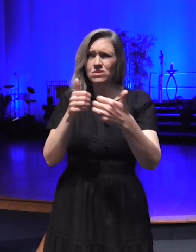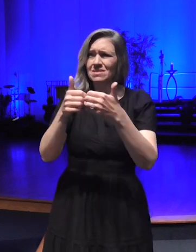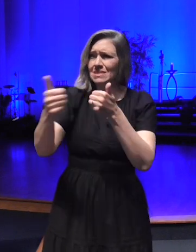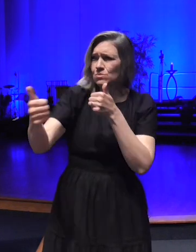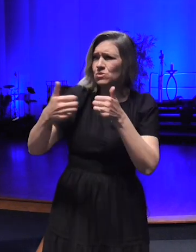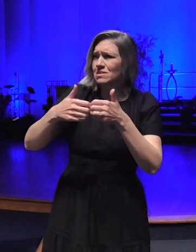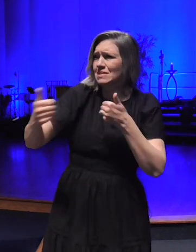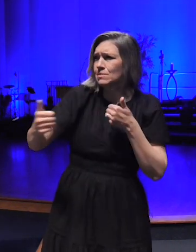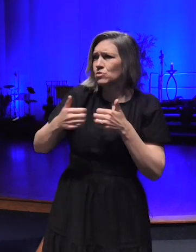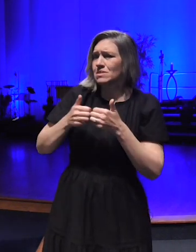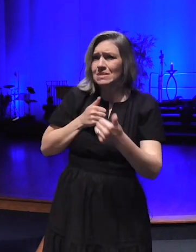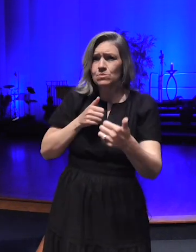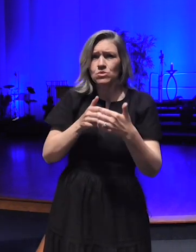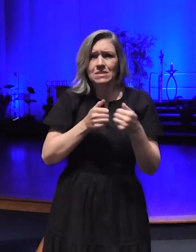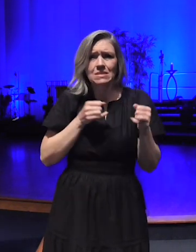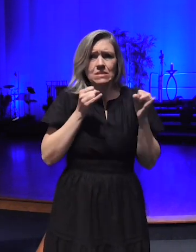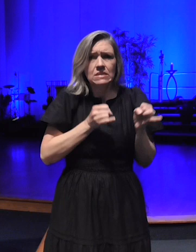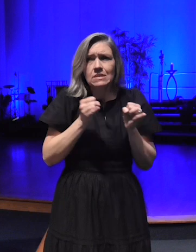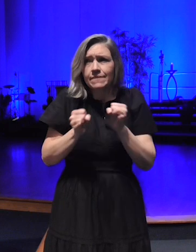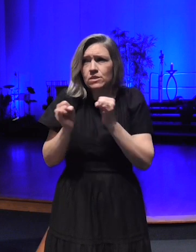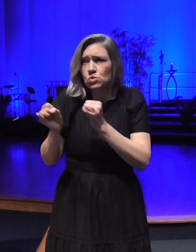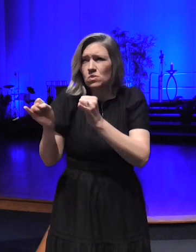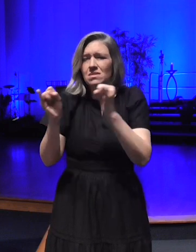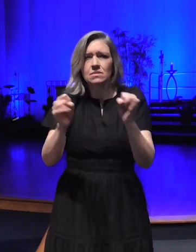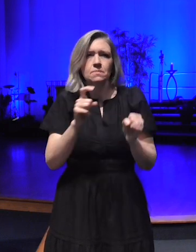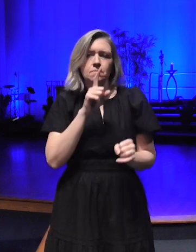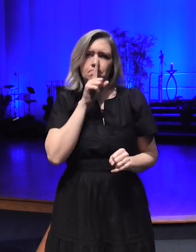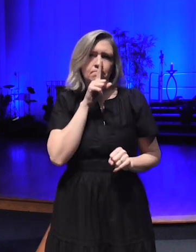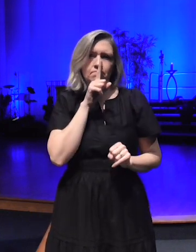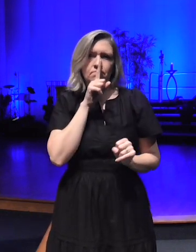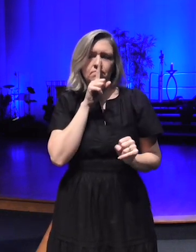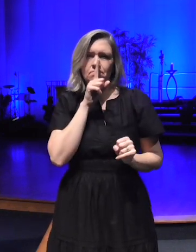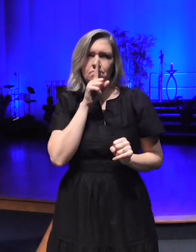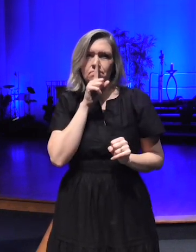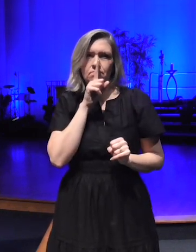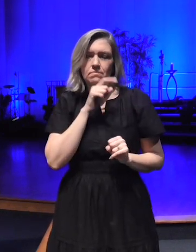ser individualizaciones de la Luz Sagrada y